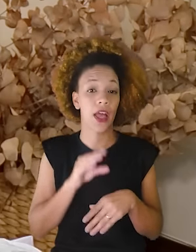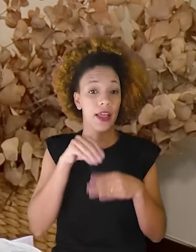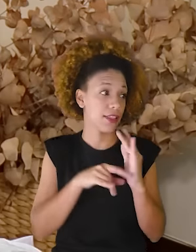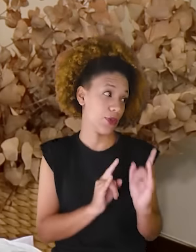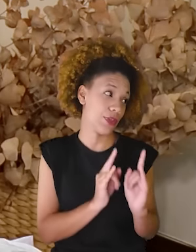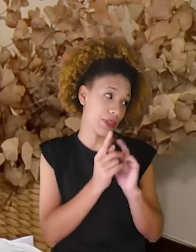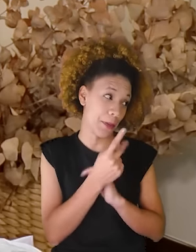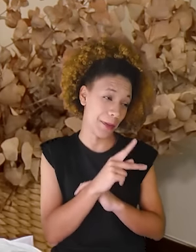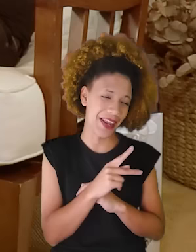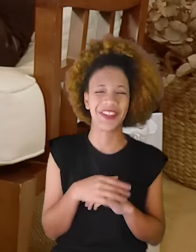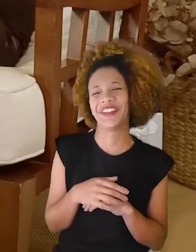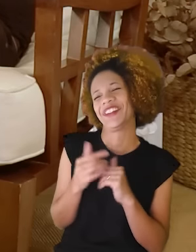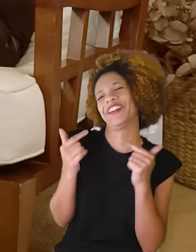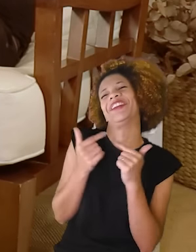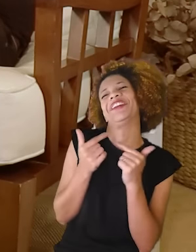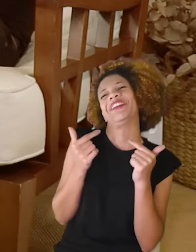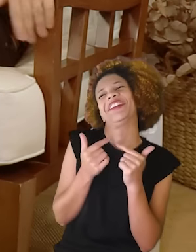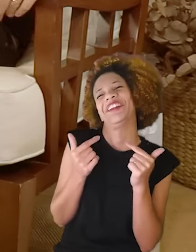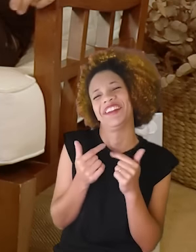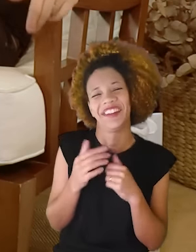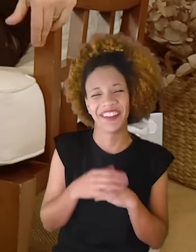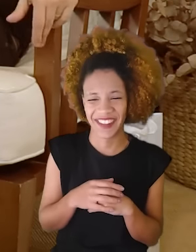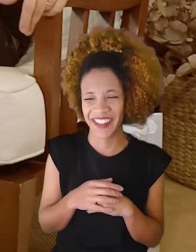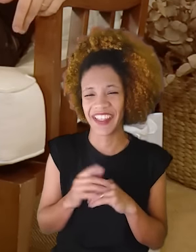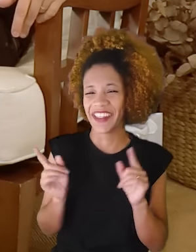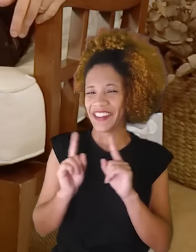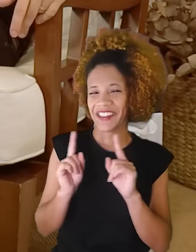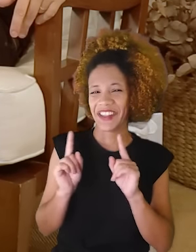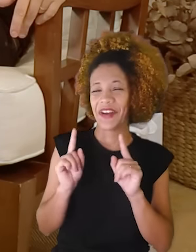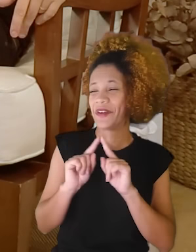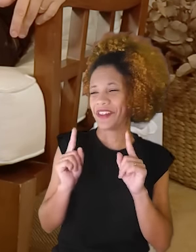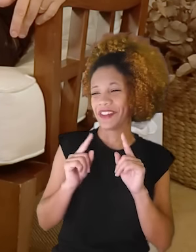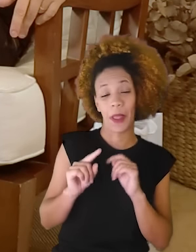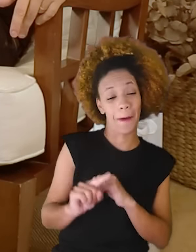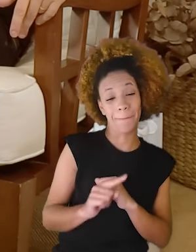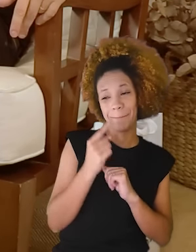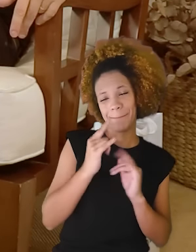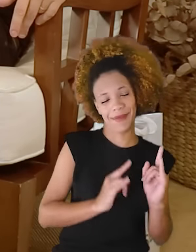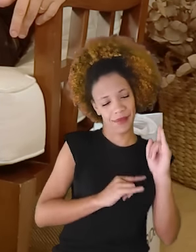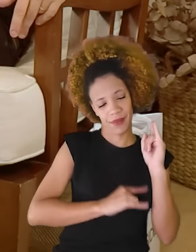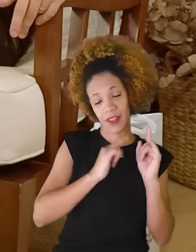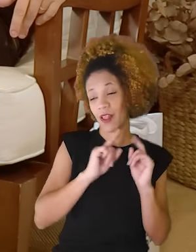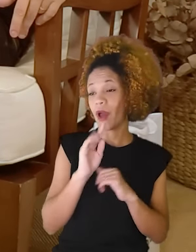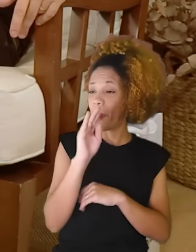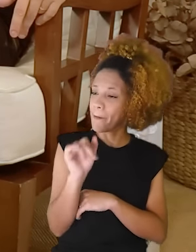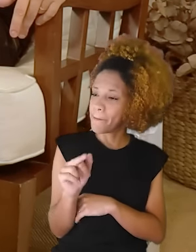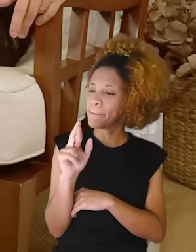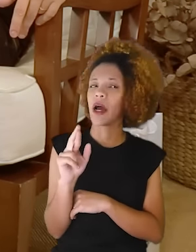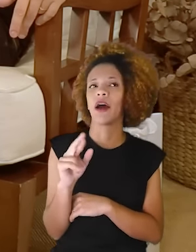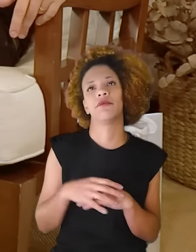seu prédio inclusive no lobby l no primeiro lar do prédio não a tô abrindo um bar e aí pretendo fazer